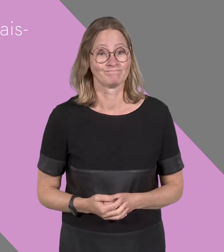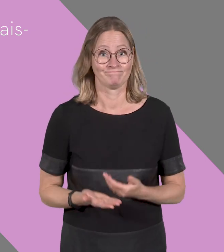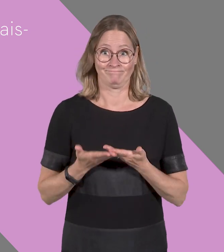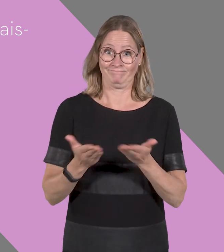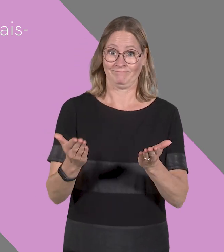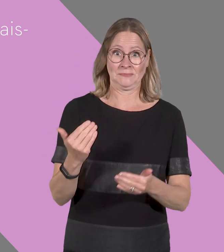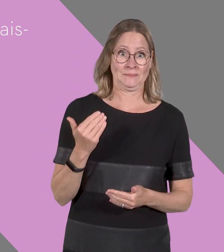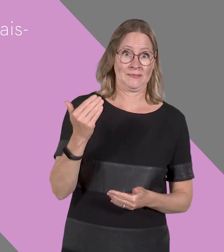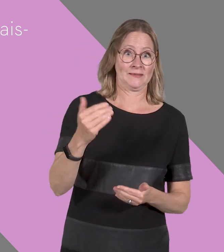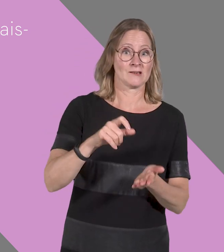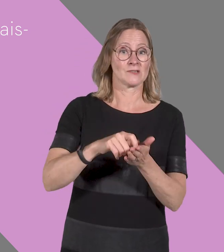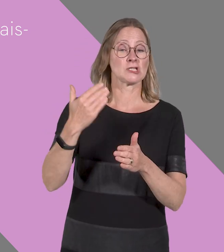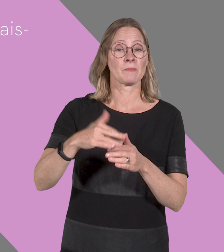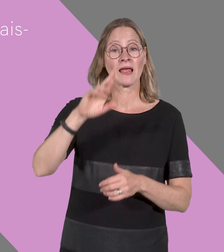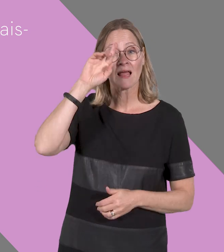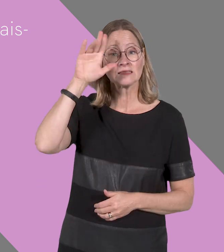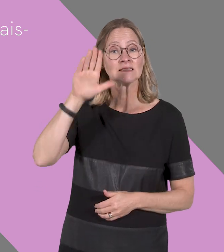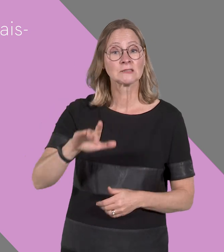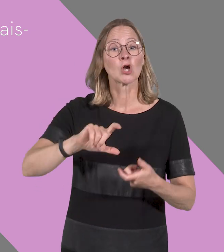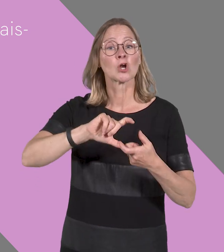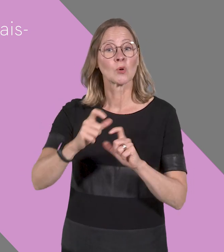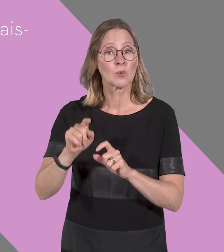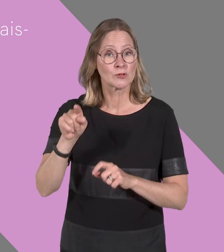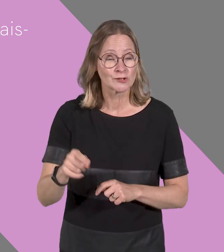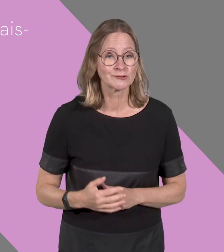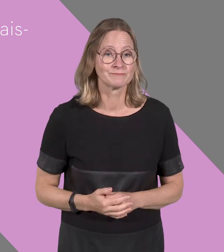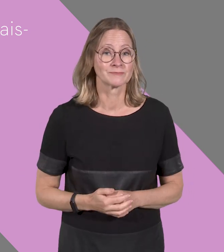Näytökset järjestetään tulevana viikonloppuna Helsingin Kuutiossa, -